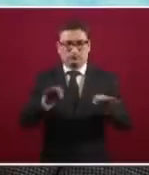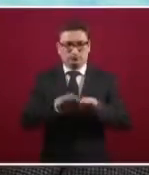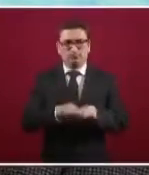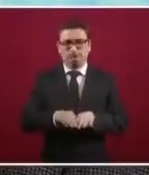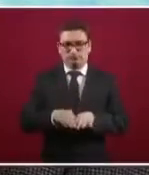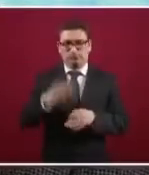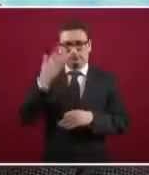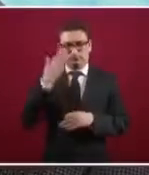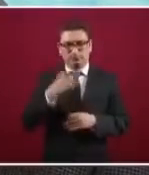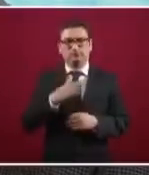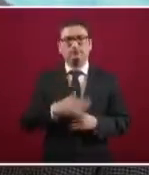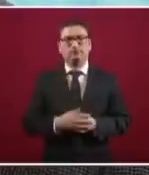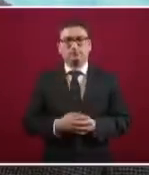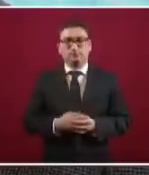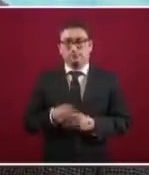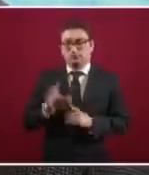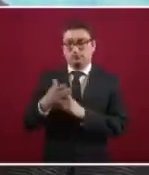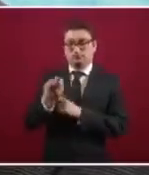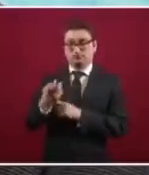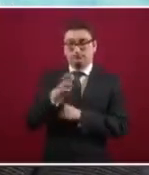de las competencias de este comité.